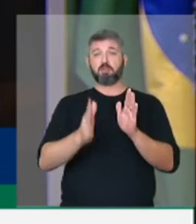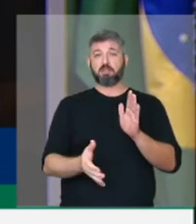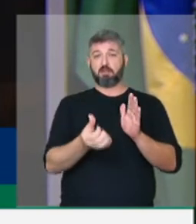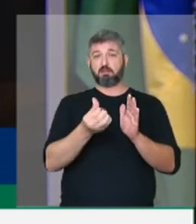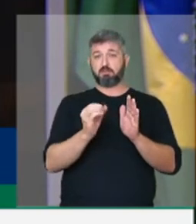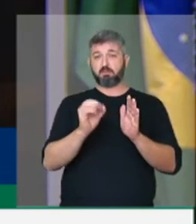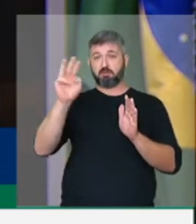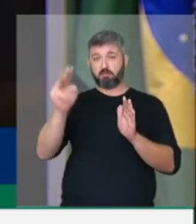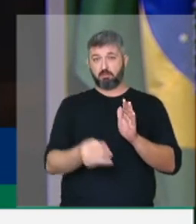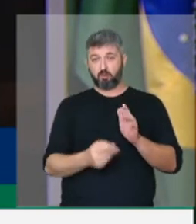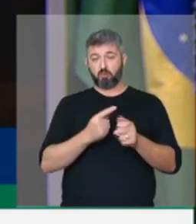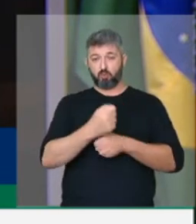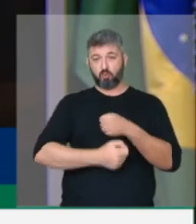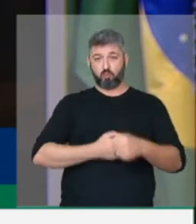BANCADA CAPIXABA COLOCOU MAIS DE 60 MILHÕES EM 2019 O